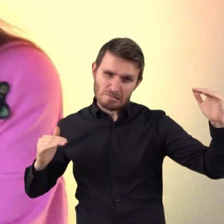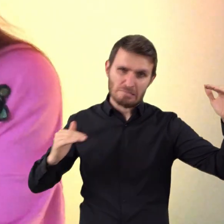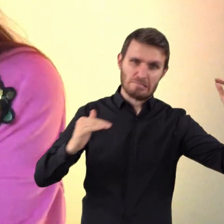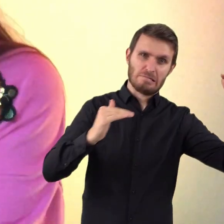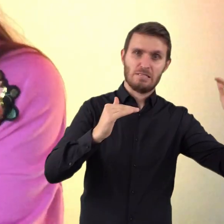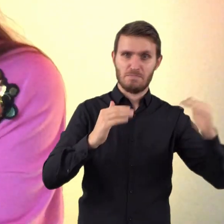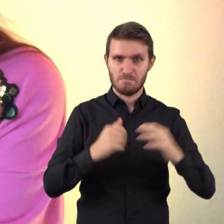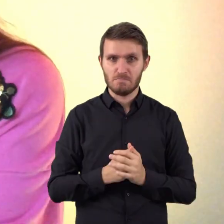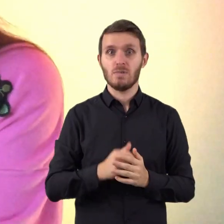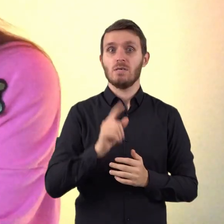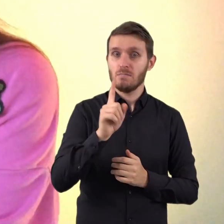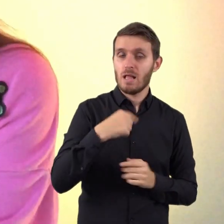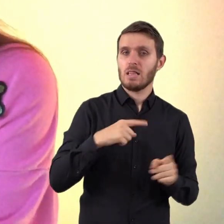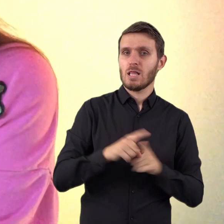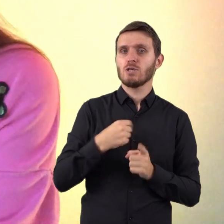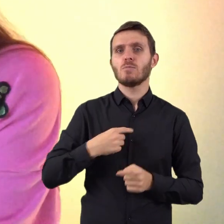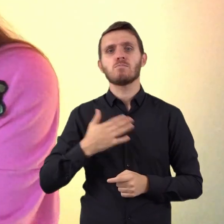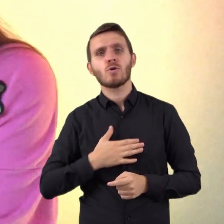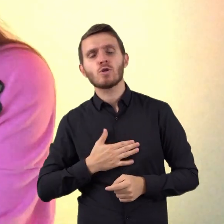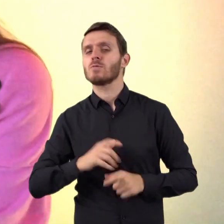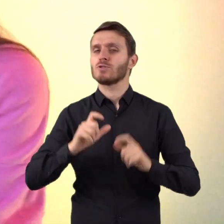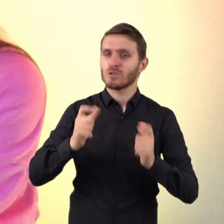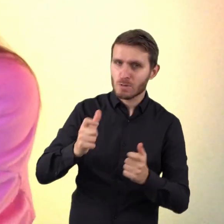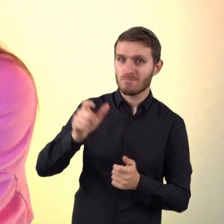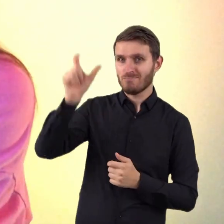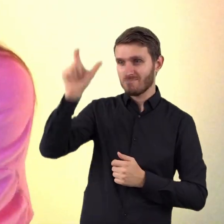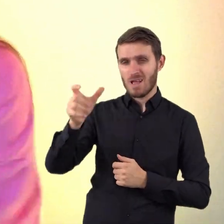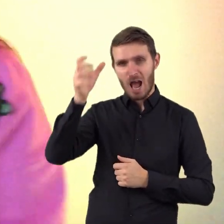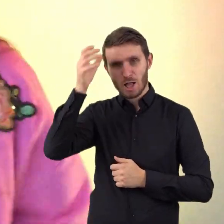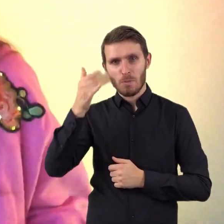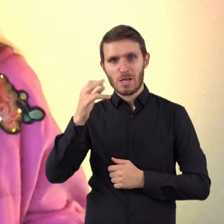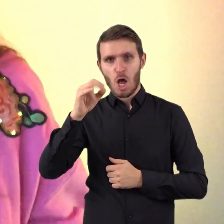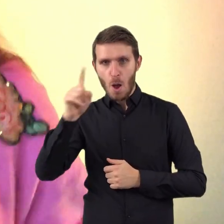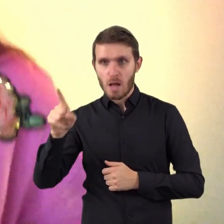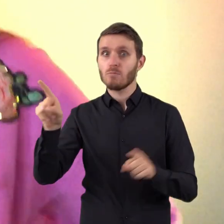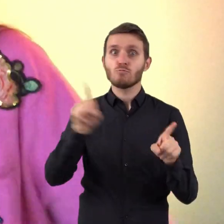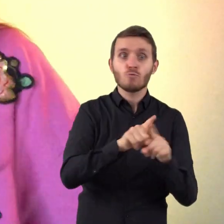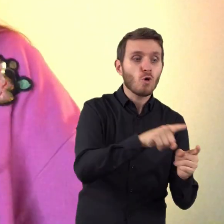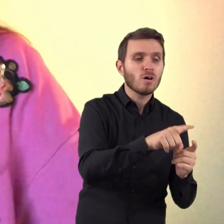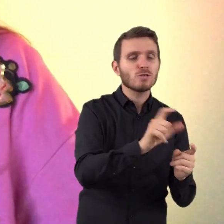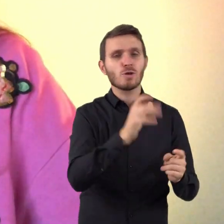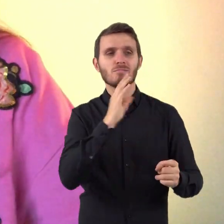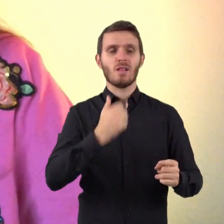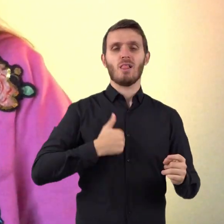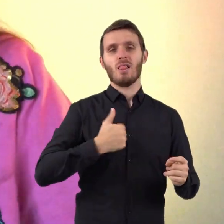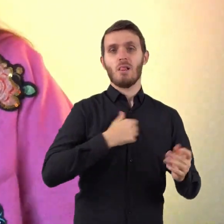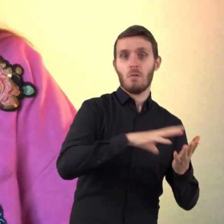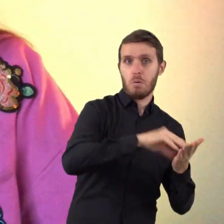Jednocześnie bardzo podoba mi się, że sam autor Mikołaj Długosz, nie powiela takiego tonu.